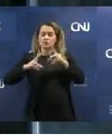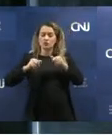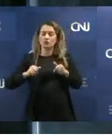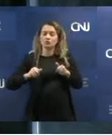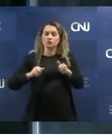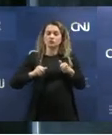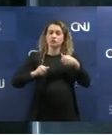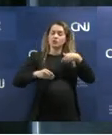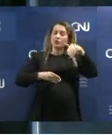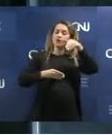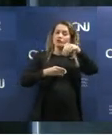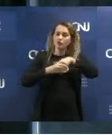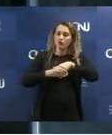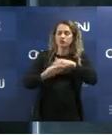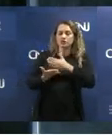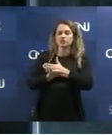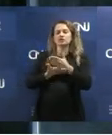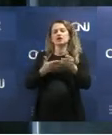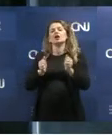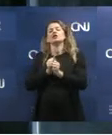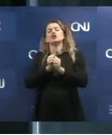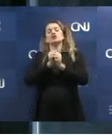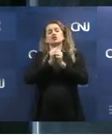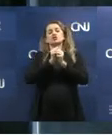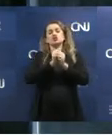de acompanhar a divergência inaugurada pelo conselheiro Richard Pae Kim.